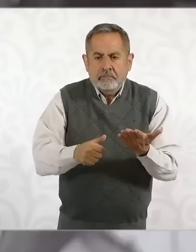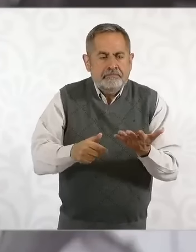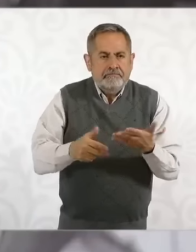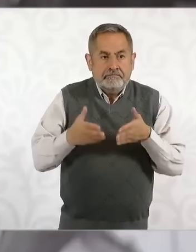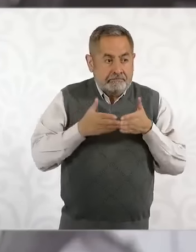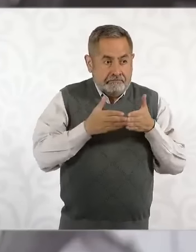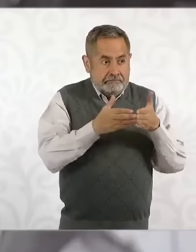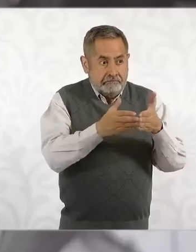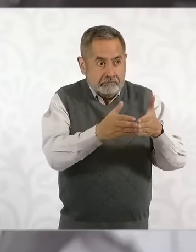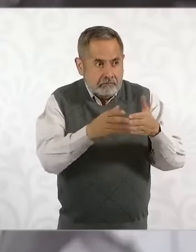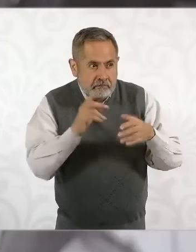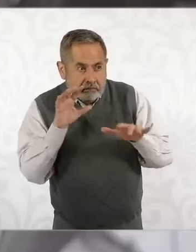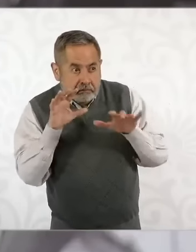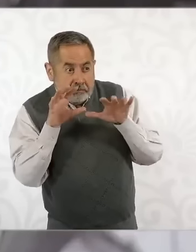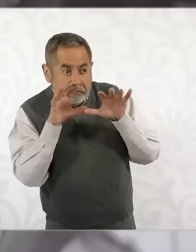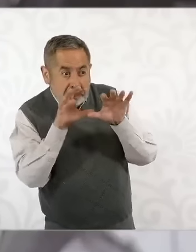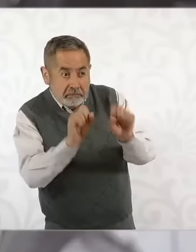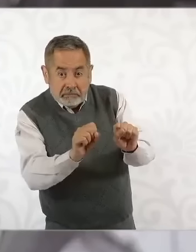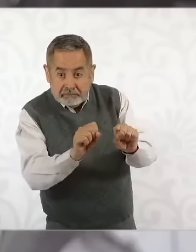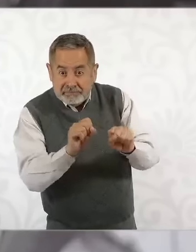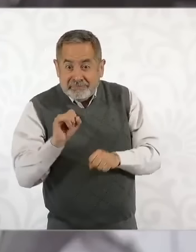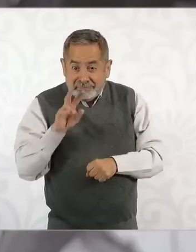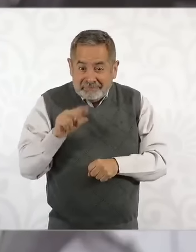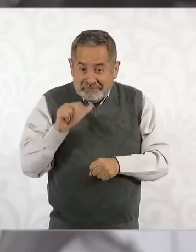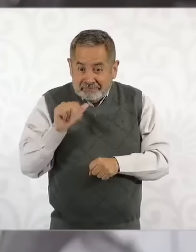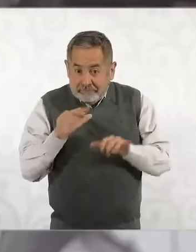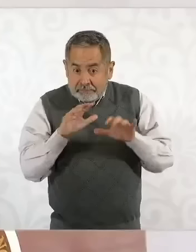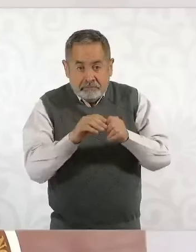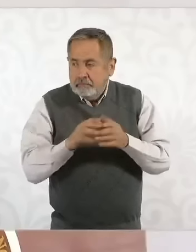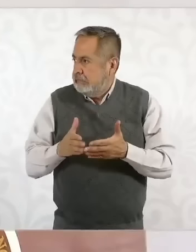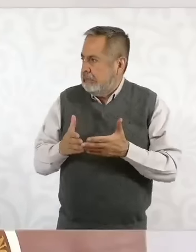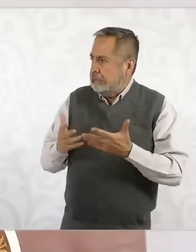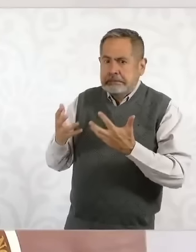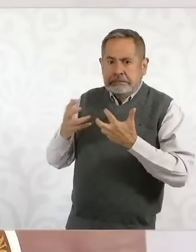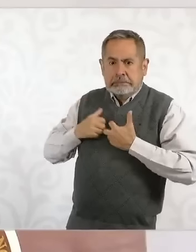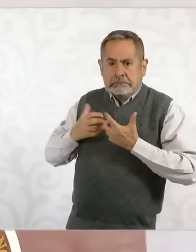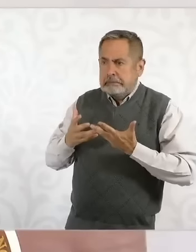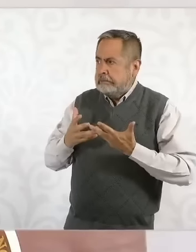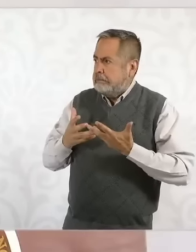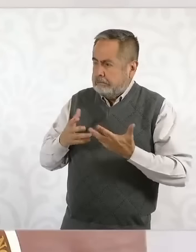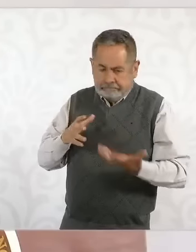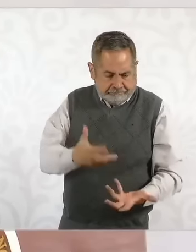por eso hemos hecho algunos boletines donde decimos que hemos rescatado carga en la mar,